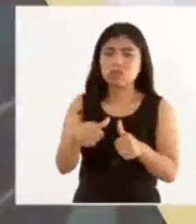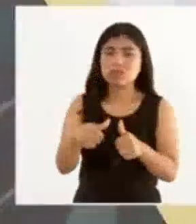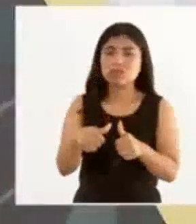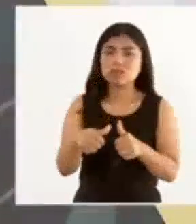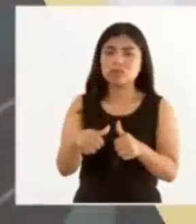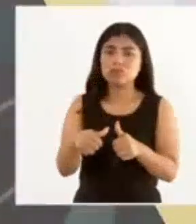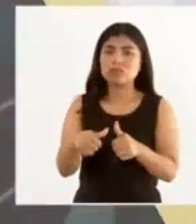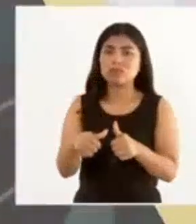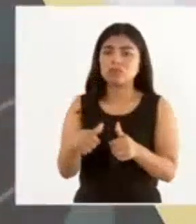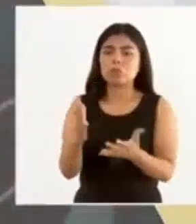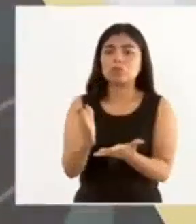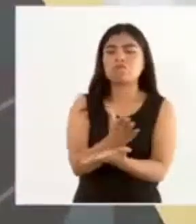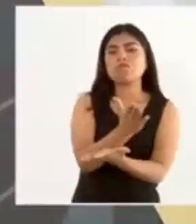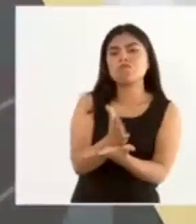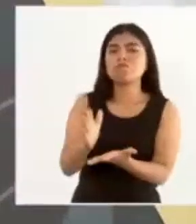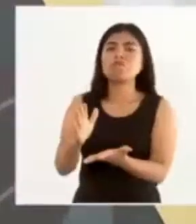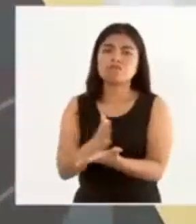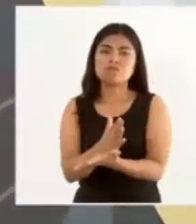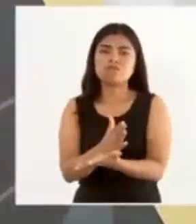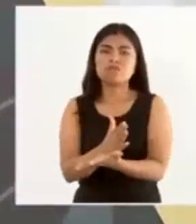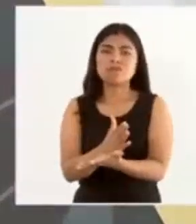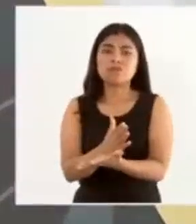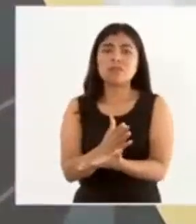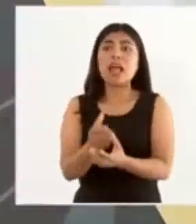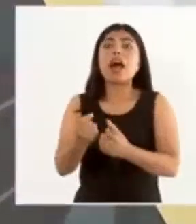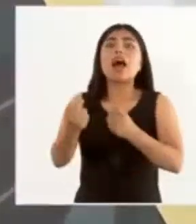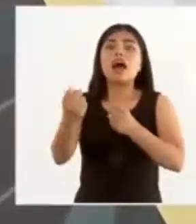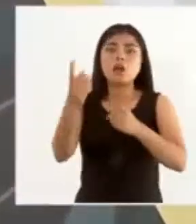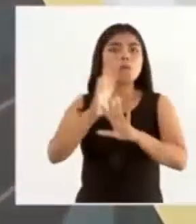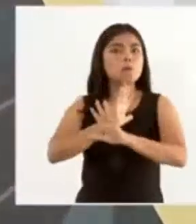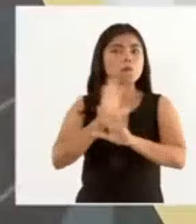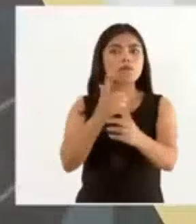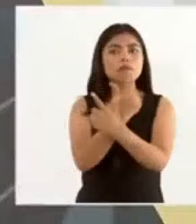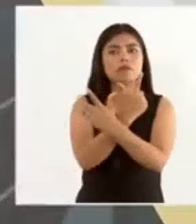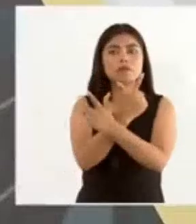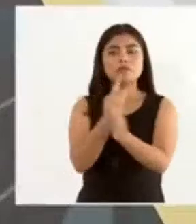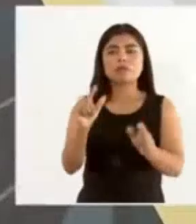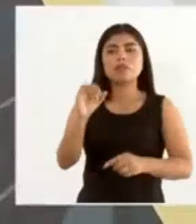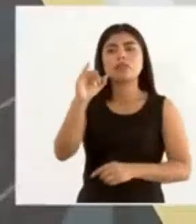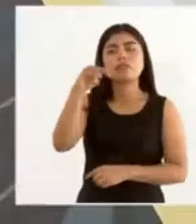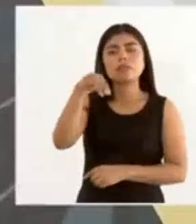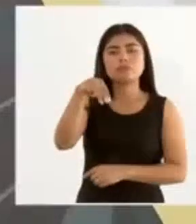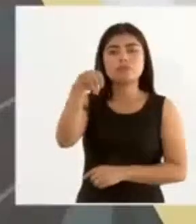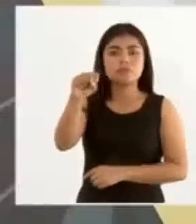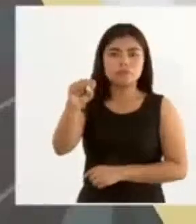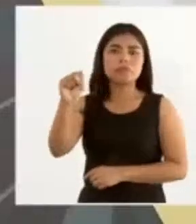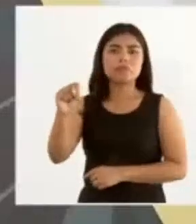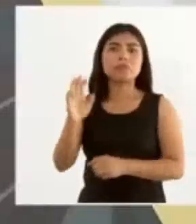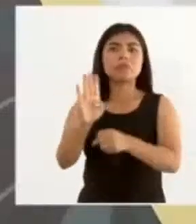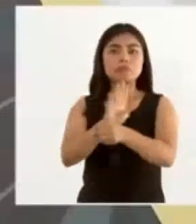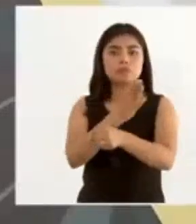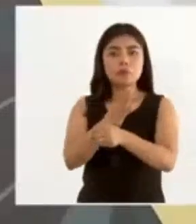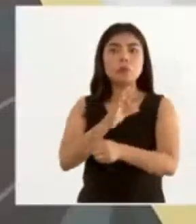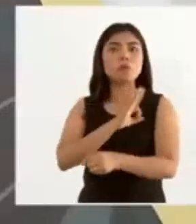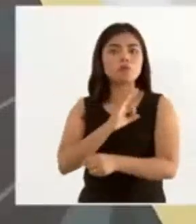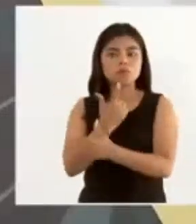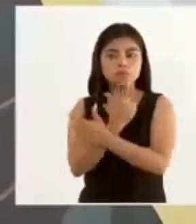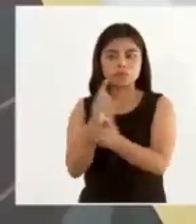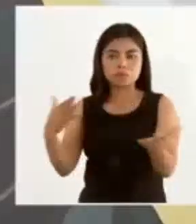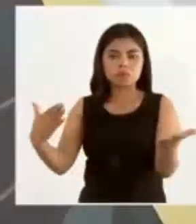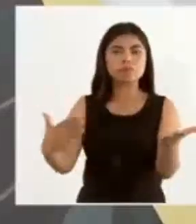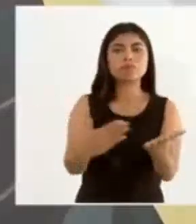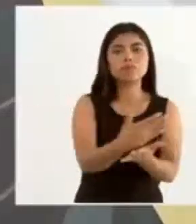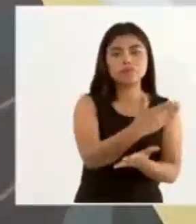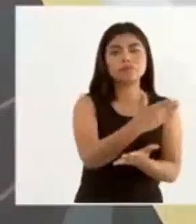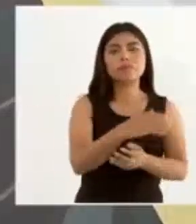querido incorporarse al IMS Bienestar, pero hay ya 24 estados o 23 estados y la Ciudad de México